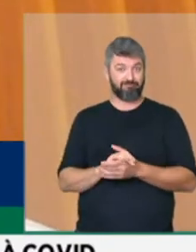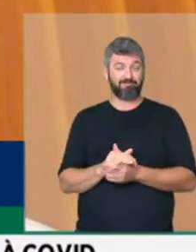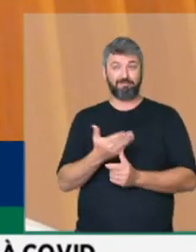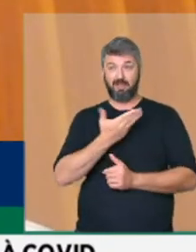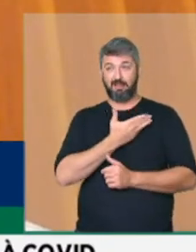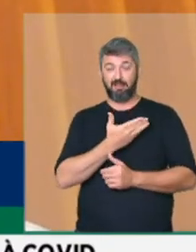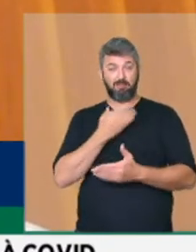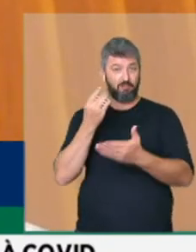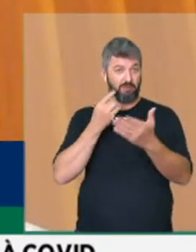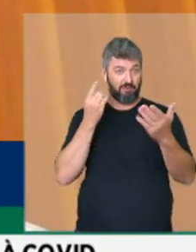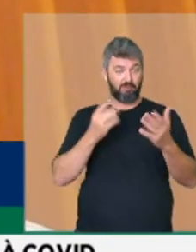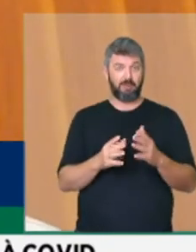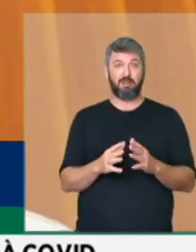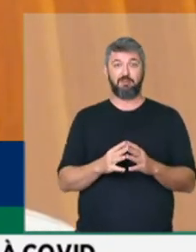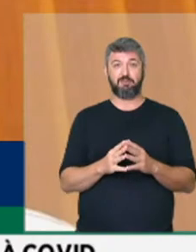ÚLTIMOS 15 A 20 DIAS. E INFELIZMENTE... OS SINAIS